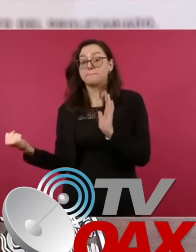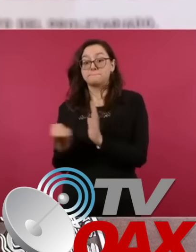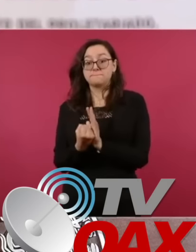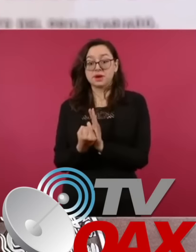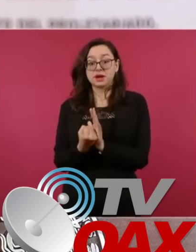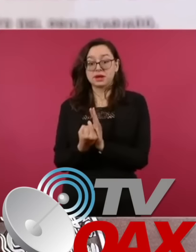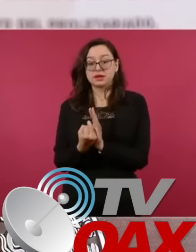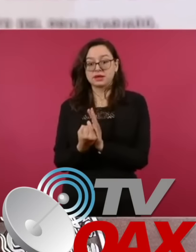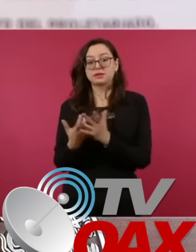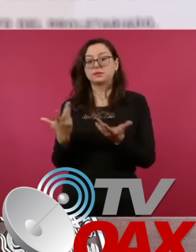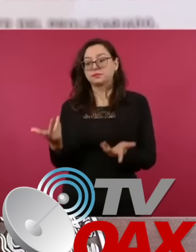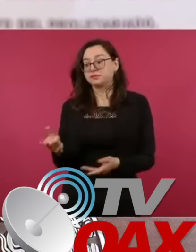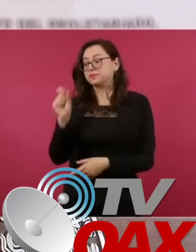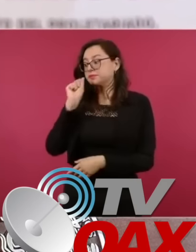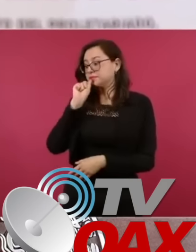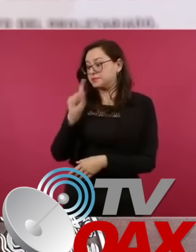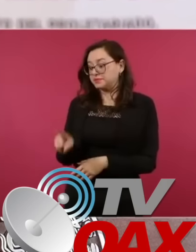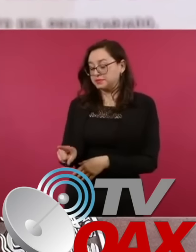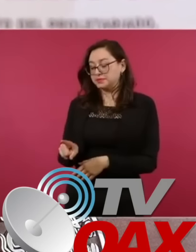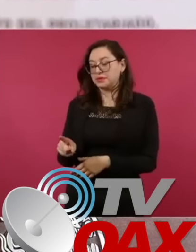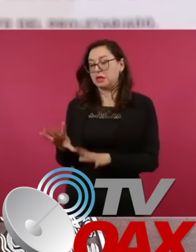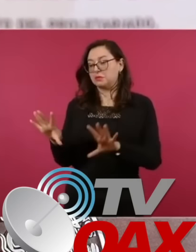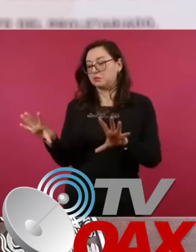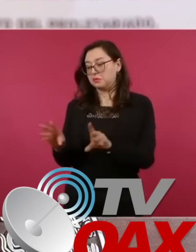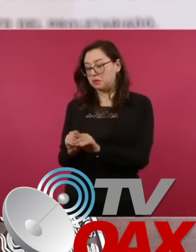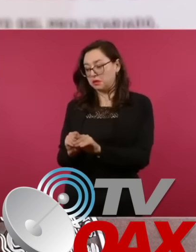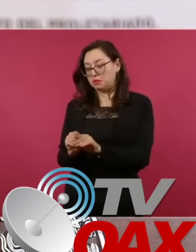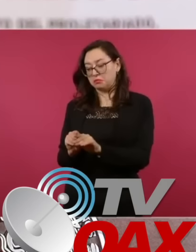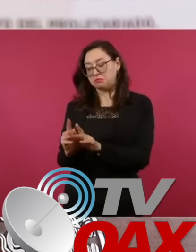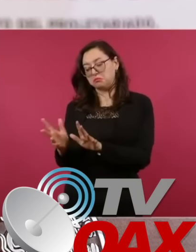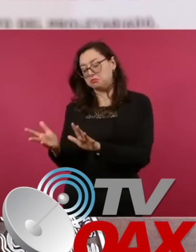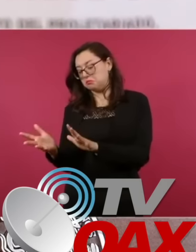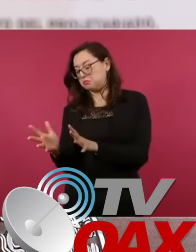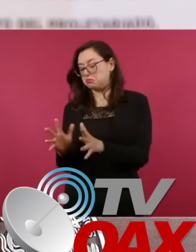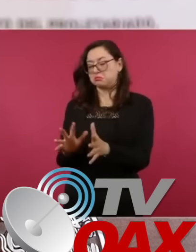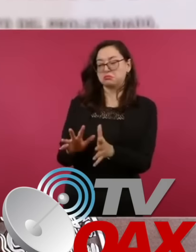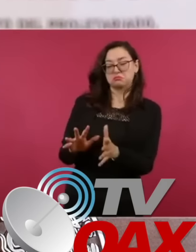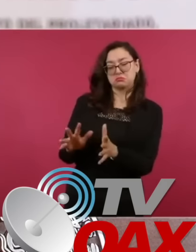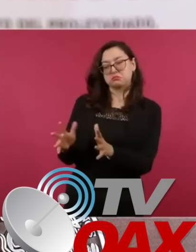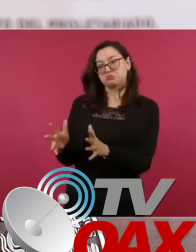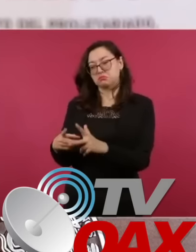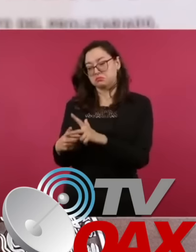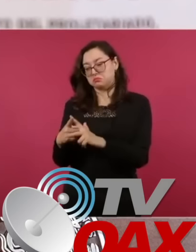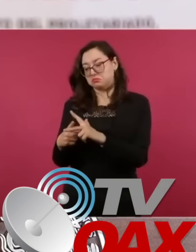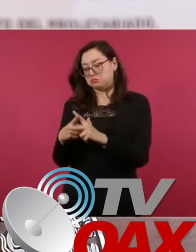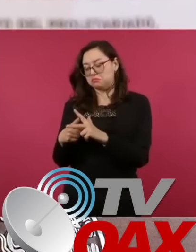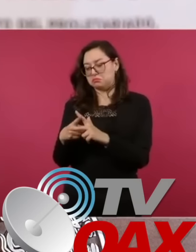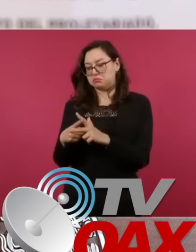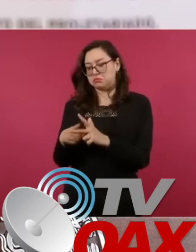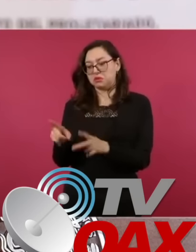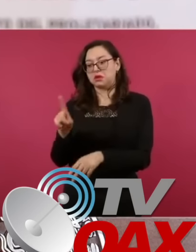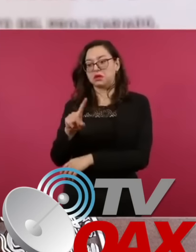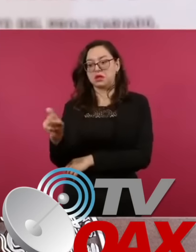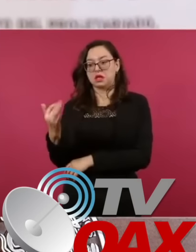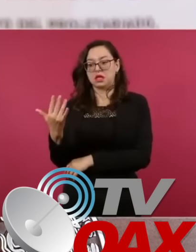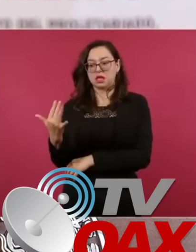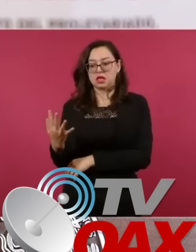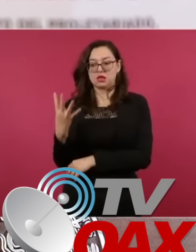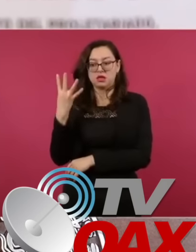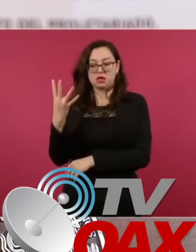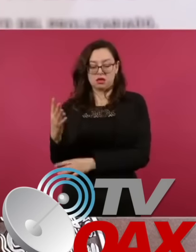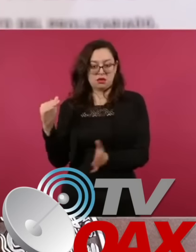promedio por el mismo concepto hubiera se estima que hubiera representado la cantidad de 154,8